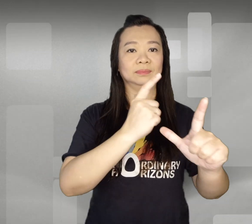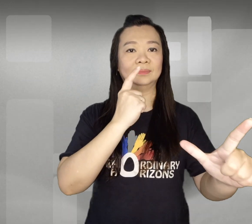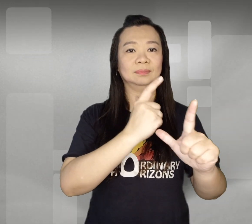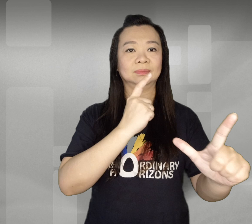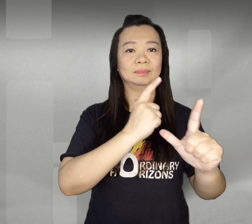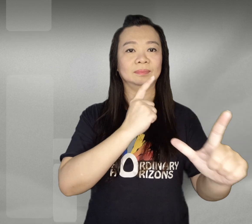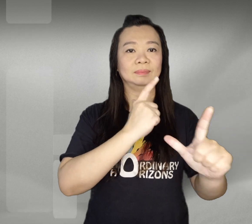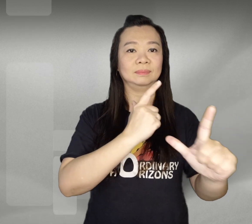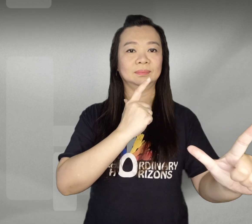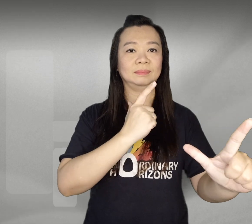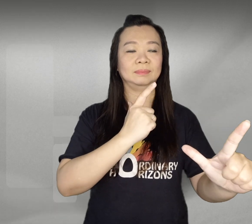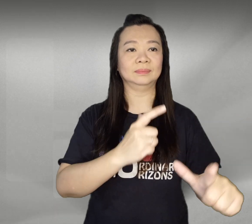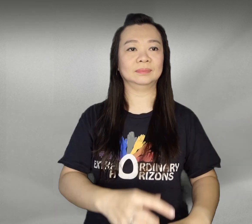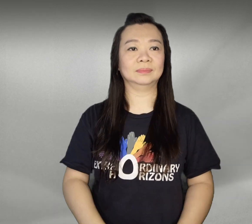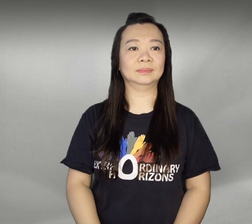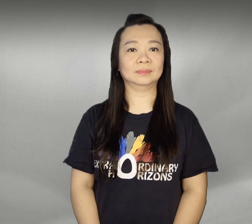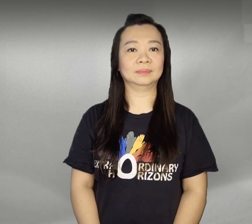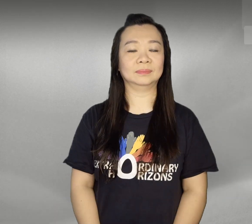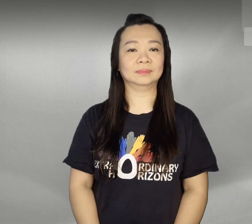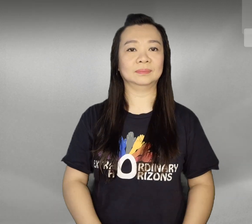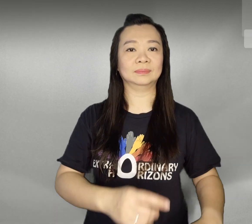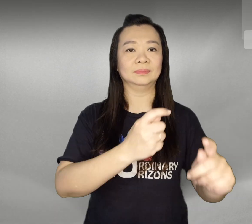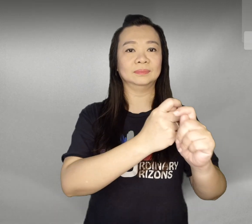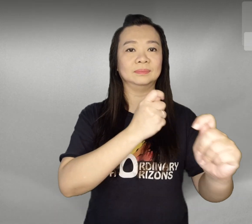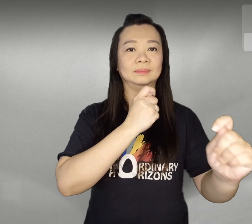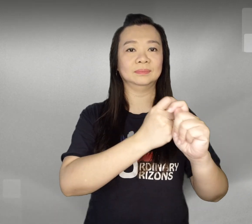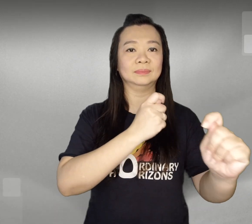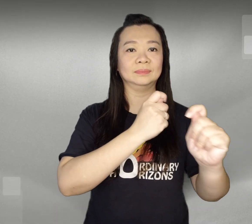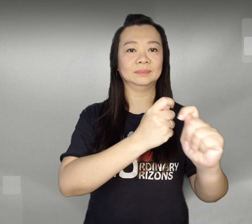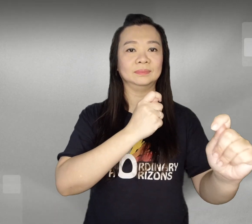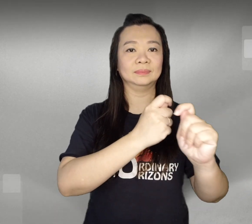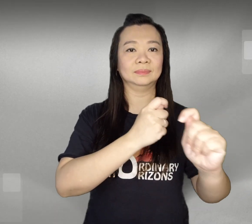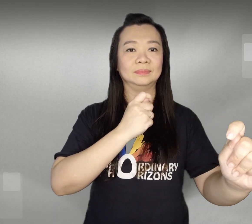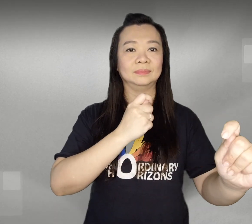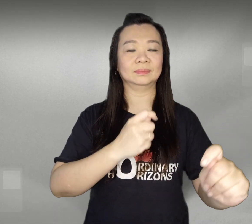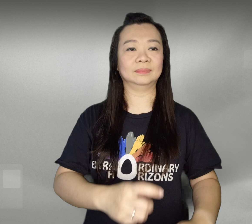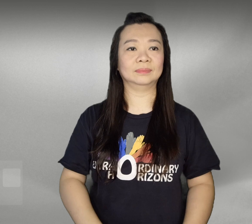LORRY TRUCK